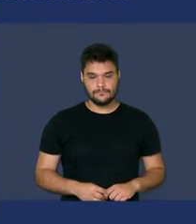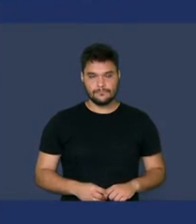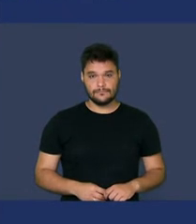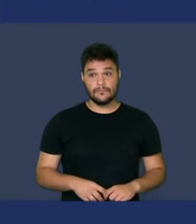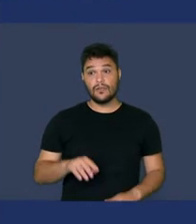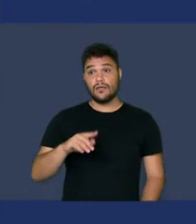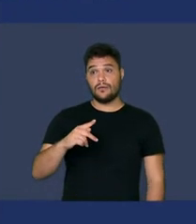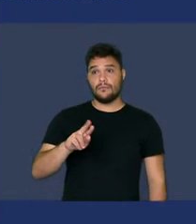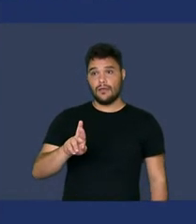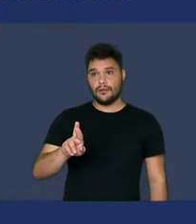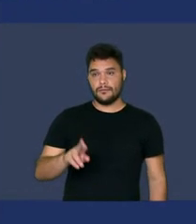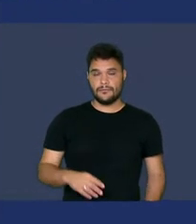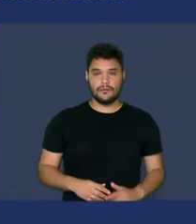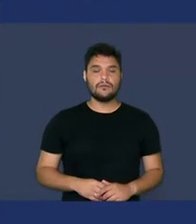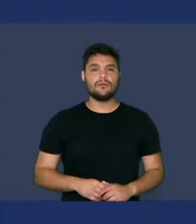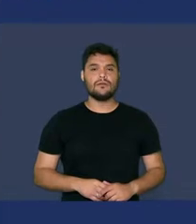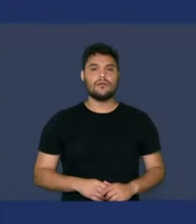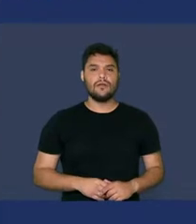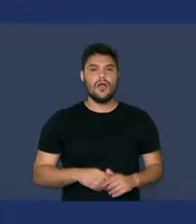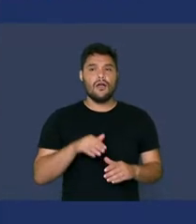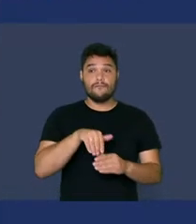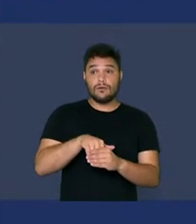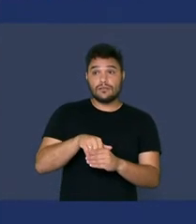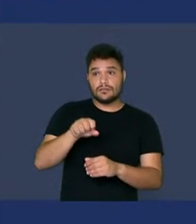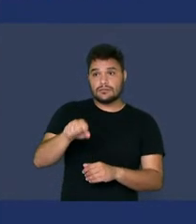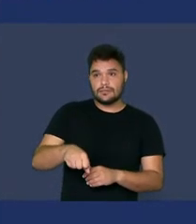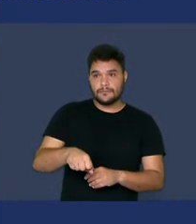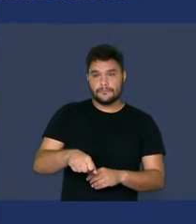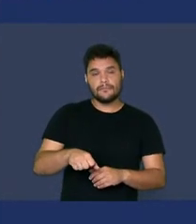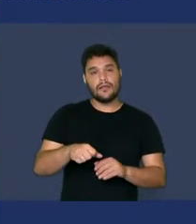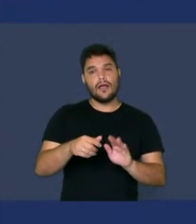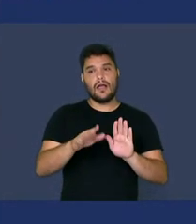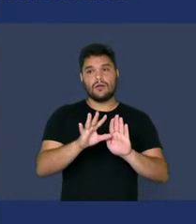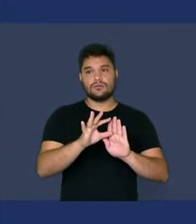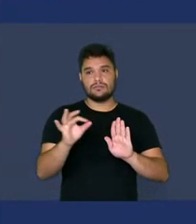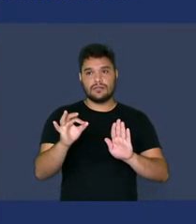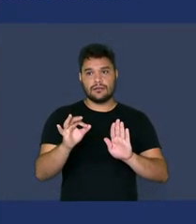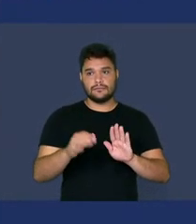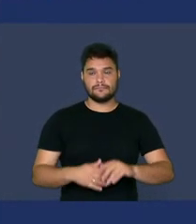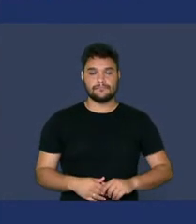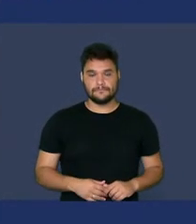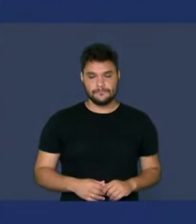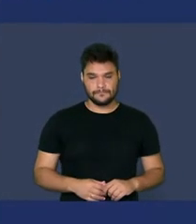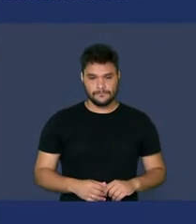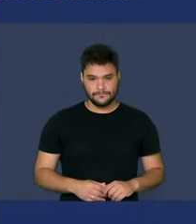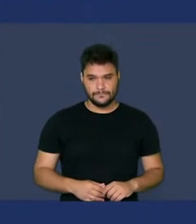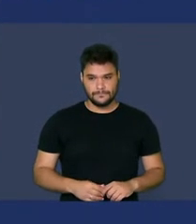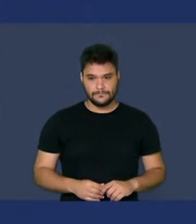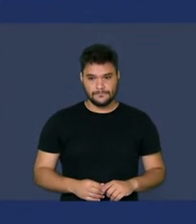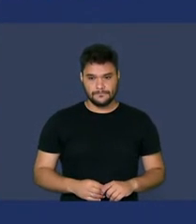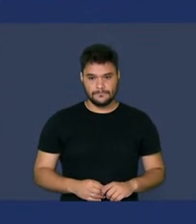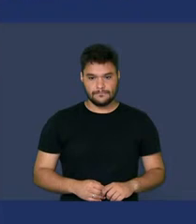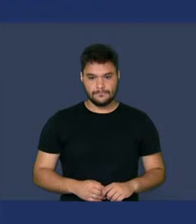ESSE DESTAQUE. OBRIGADO. -- [DEPUTADO]: REPUBLICANOS, PRESIDENTE. -- [PRESIDENTE]: REPUBLICANOS. -- [DEPUTADO]: O REPUBLICANOS, A EMENDA DESTACADA.